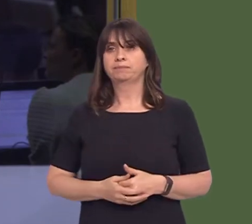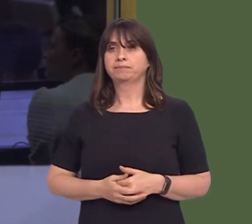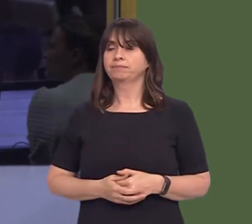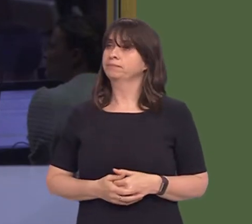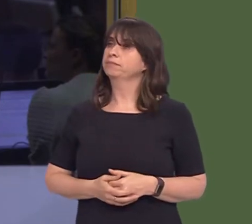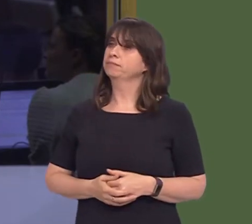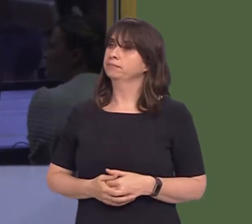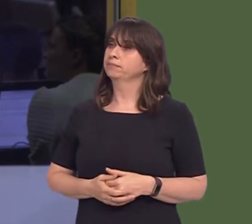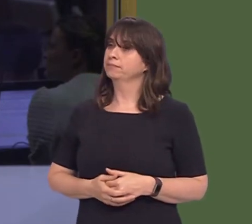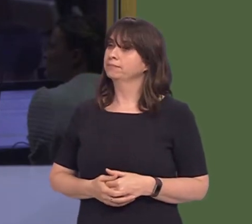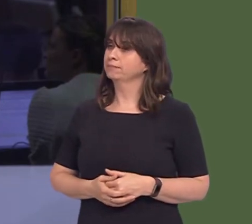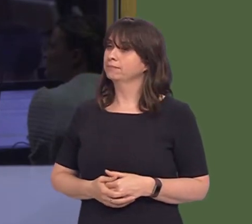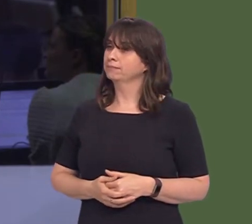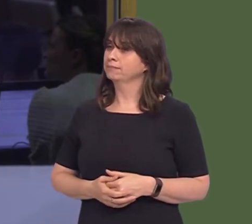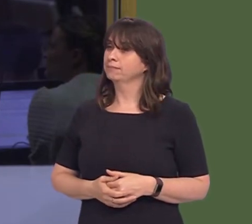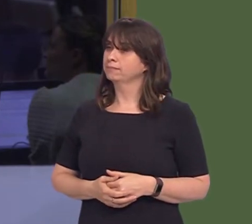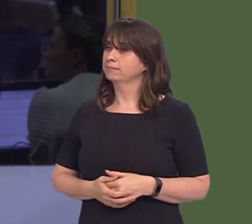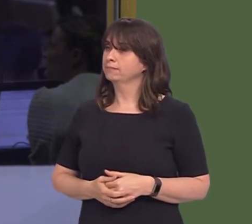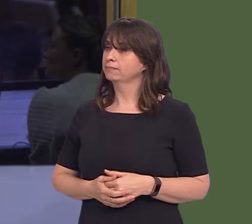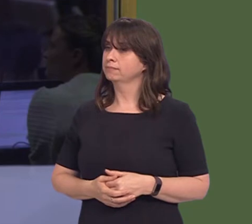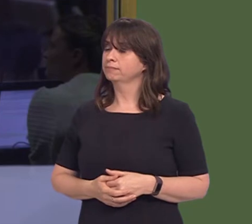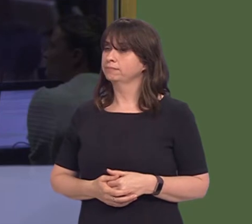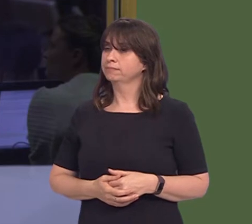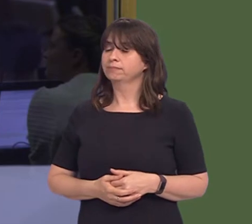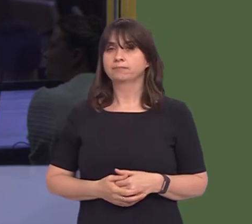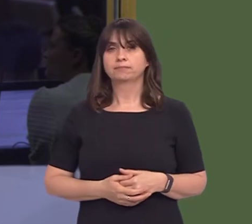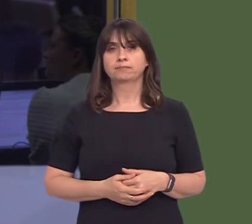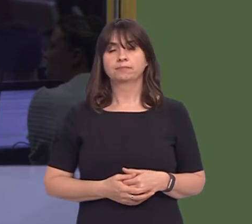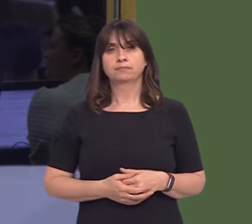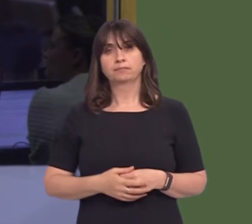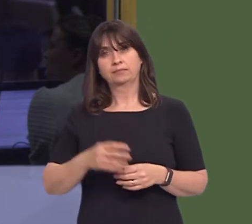yn fregus o ran ariannu tymor hir, ydych chi'n credu y dylech chi, fel Llywodraeth, fod yn